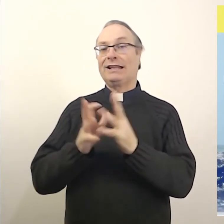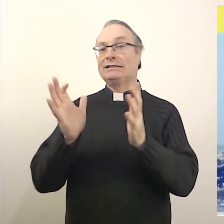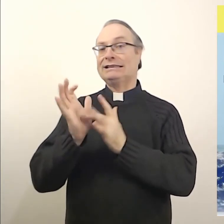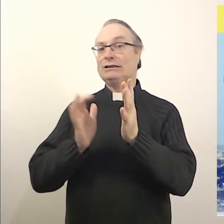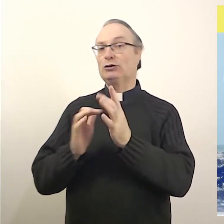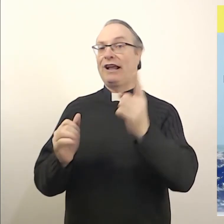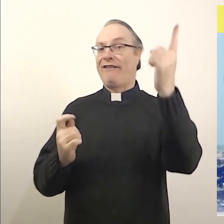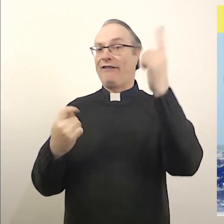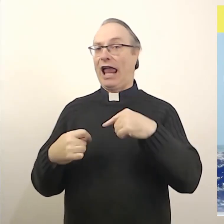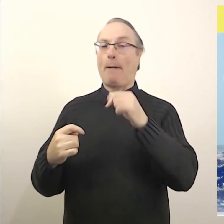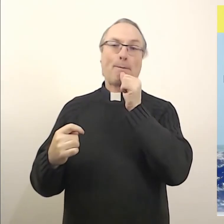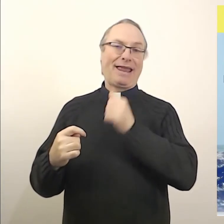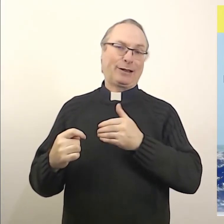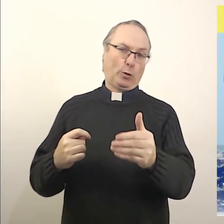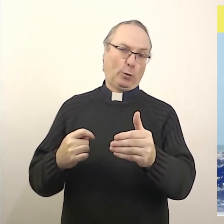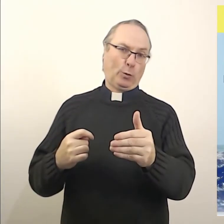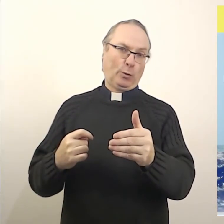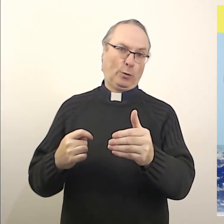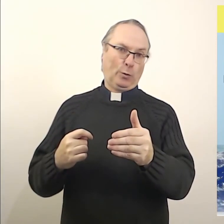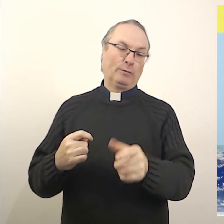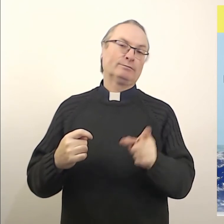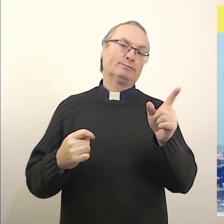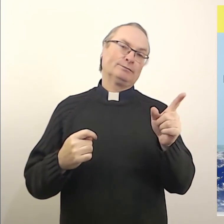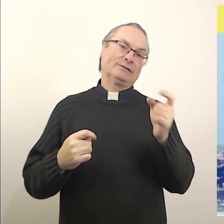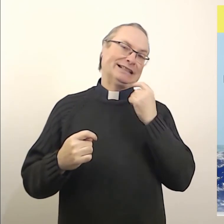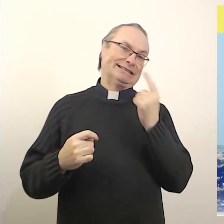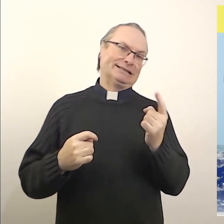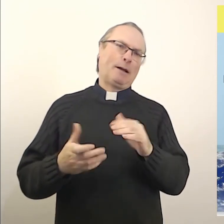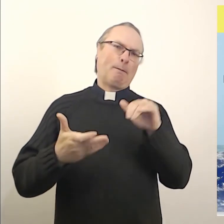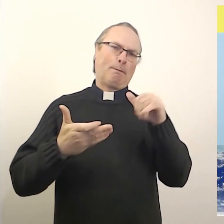Jésus vient bientôt. Il dit: